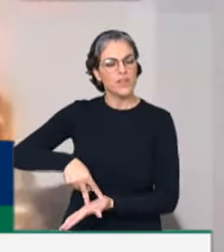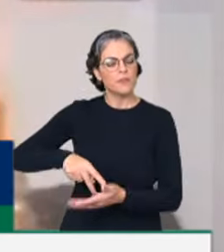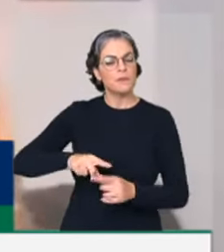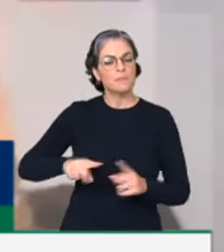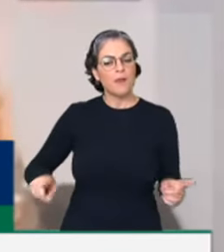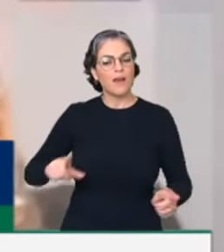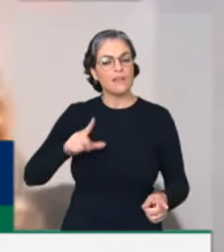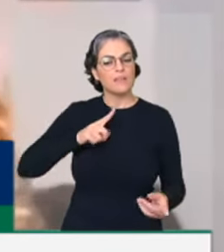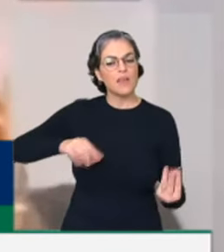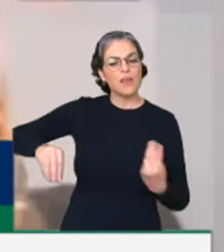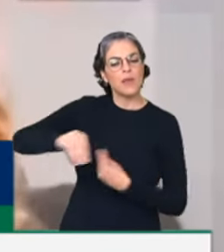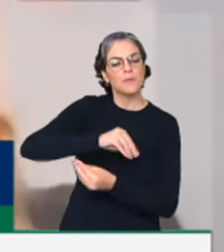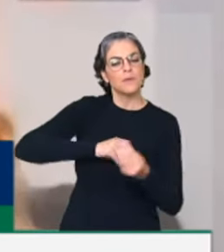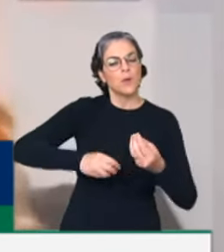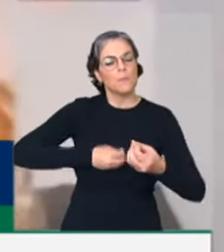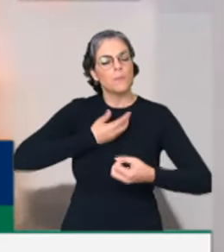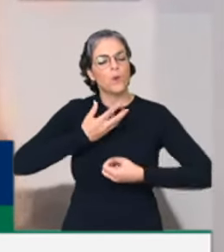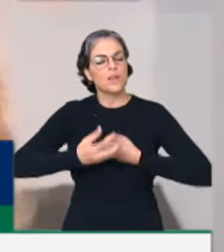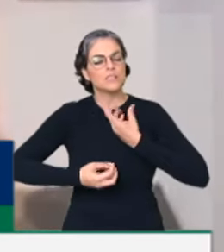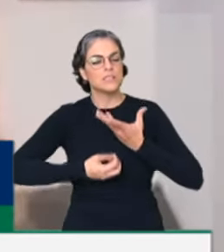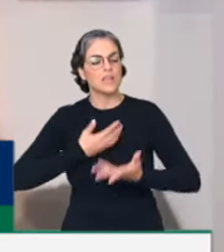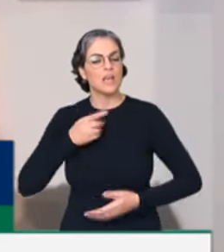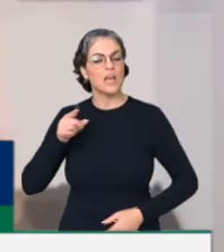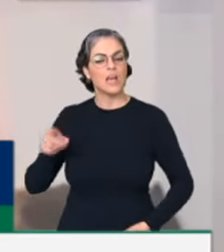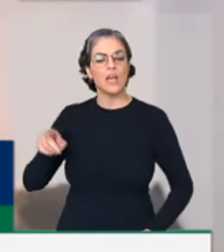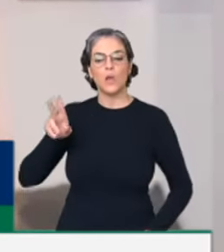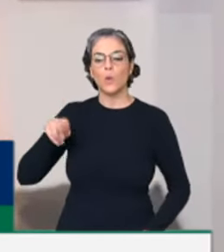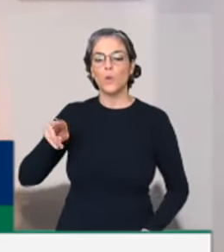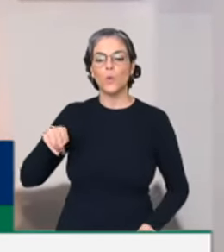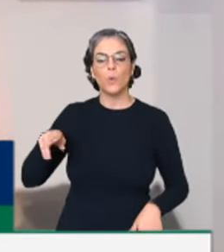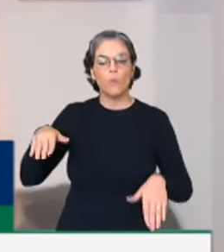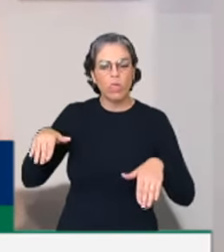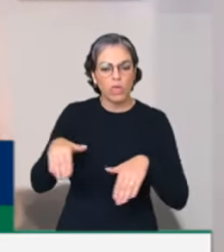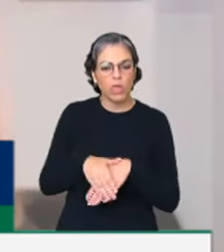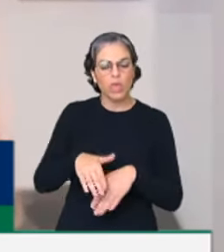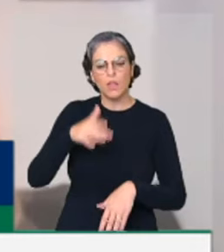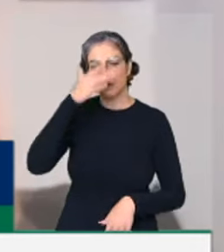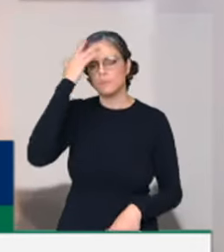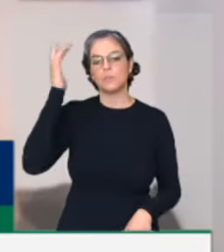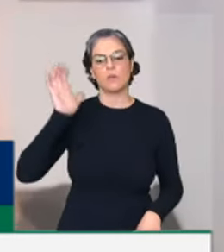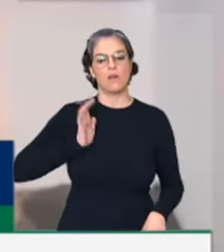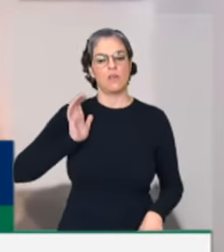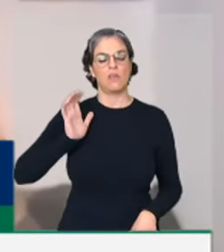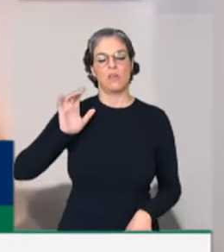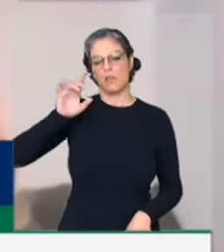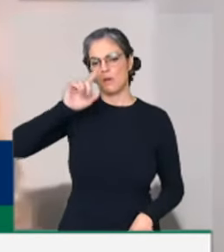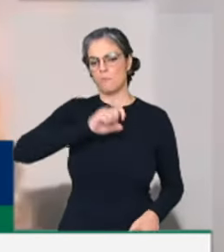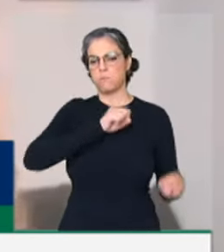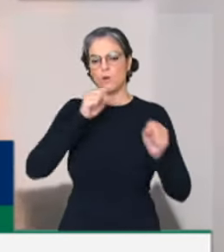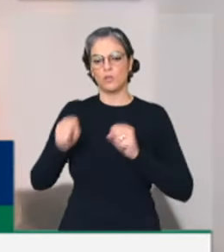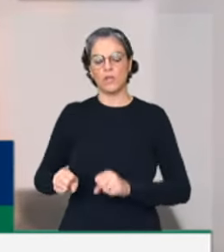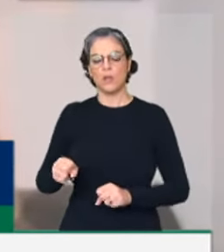FIRME E AO MESMO TEMPO POÉTICO. AROLDO NUNCA SE CURVOU AOS GRANDES, NEM DIANTE DOS COVARDES QUE ERAM... OS SEUS TORTURADORES. AROLDO